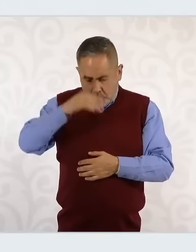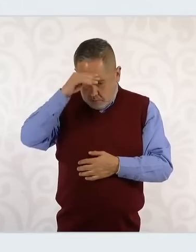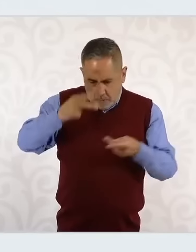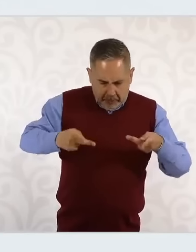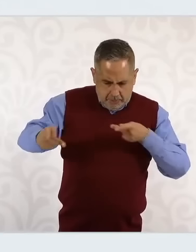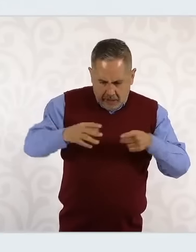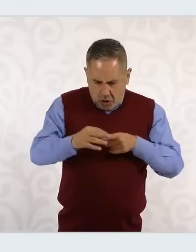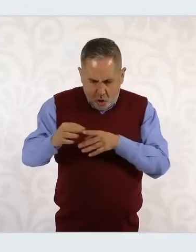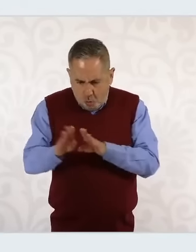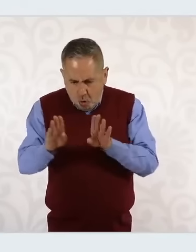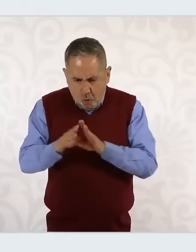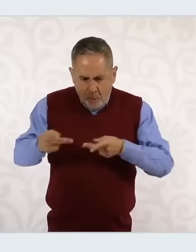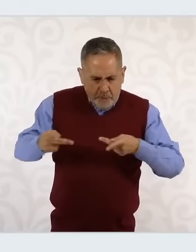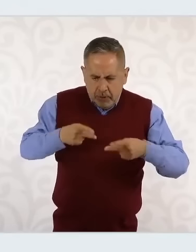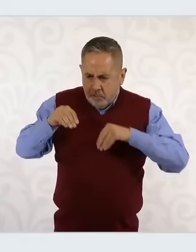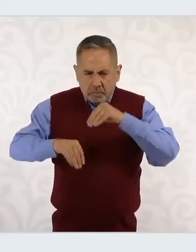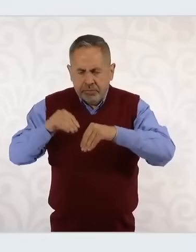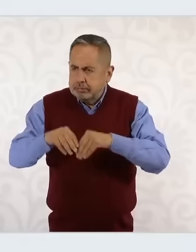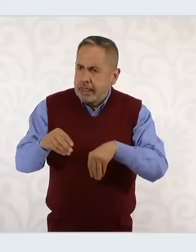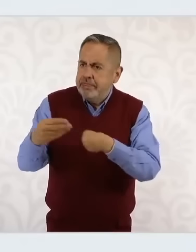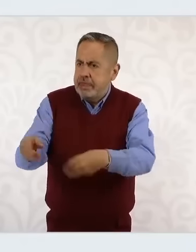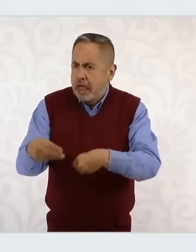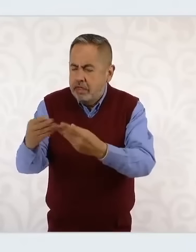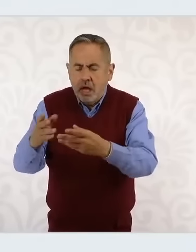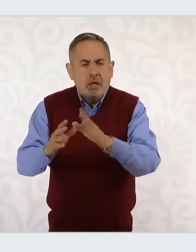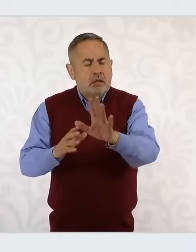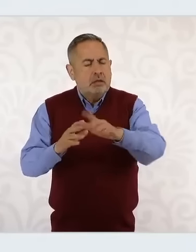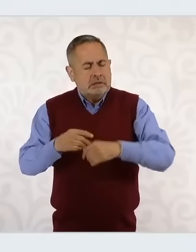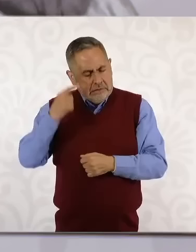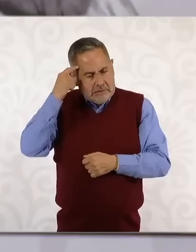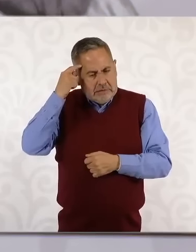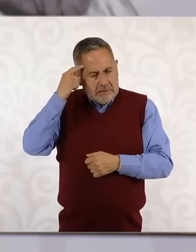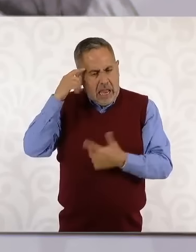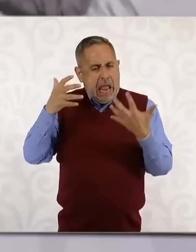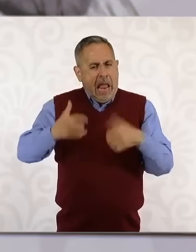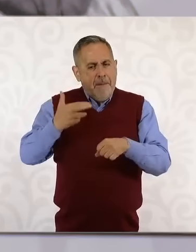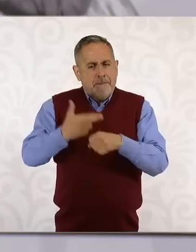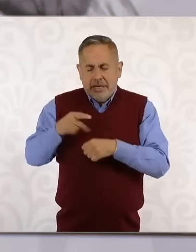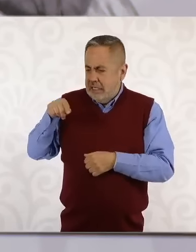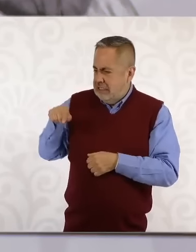económico. Y en el caso de las empresas estratégicas como las empresas energéticas,